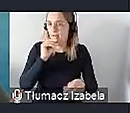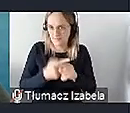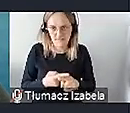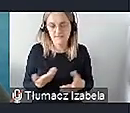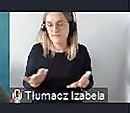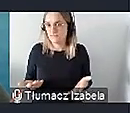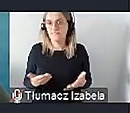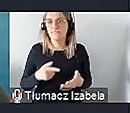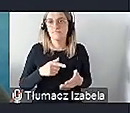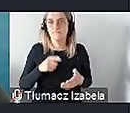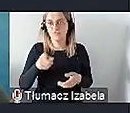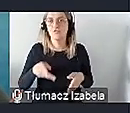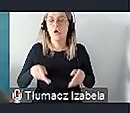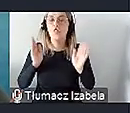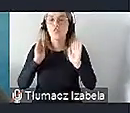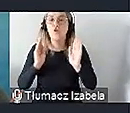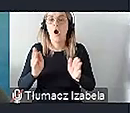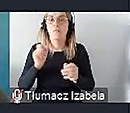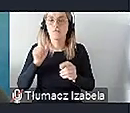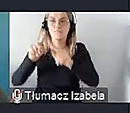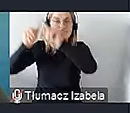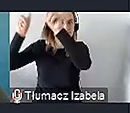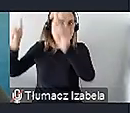to przy takich drogach często pojawiają się billboardy.